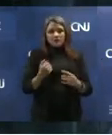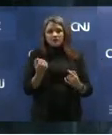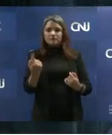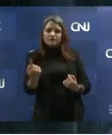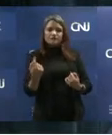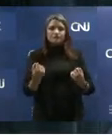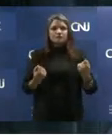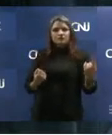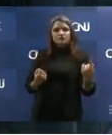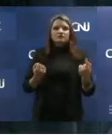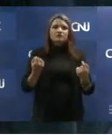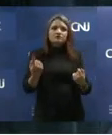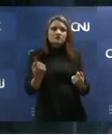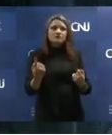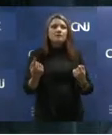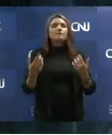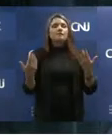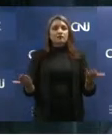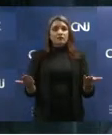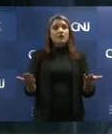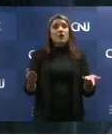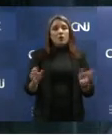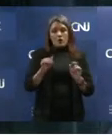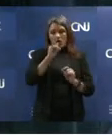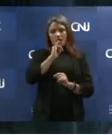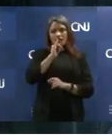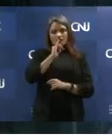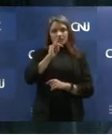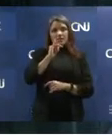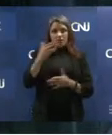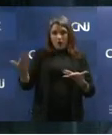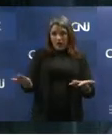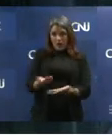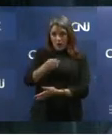Quem foi privilegiado agora, não vai ser na próxima vez.